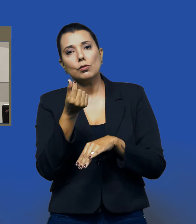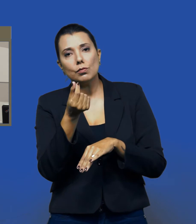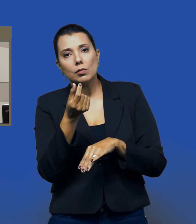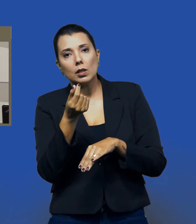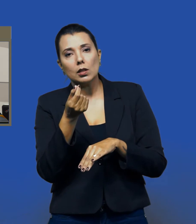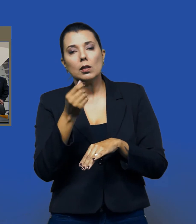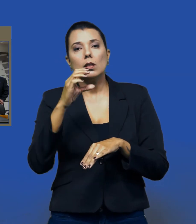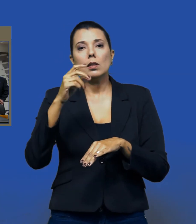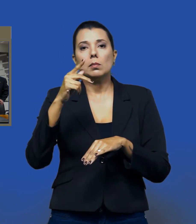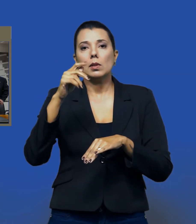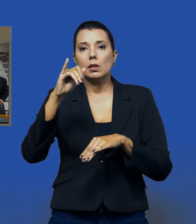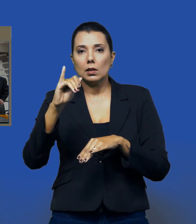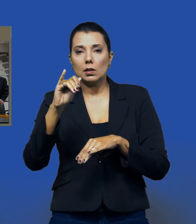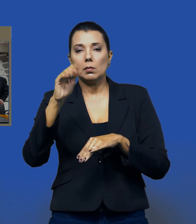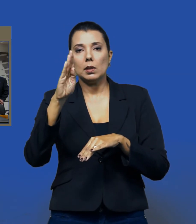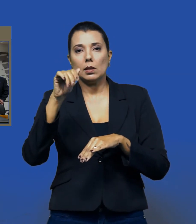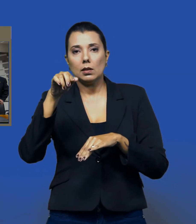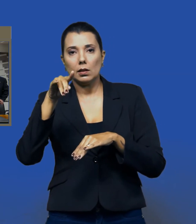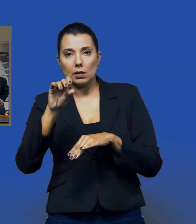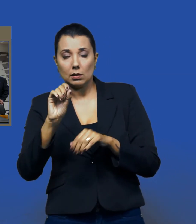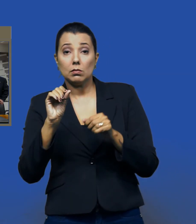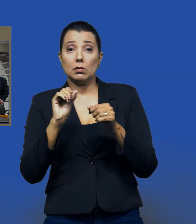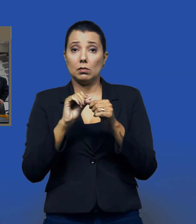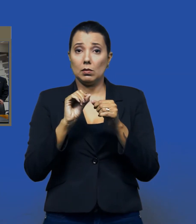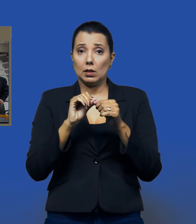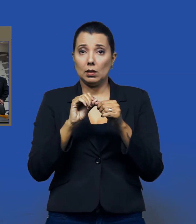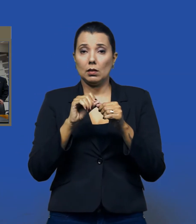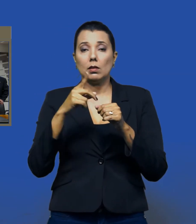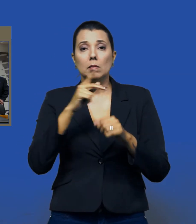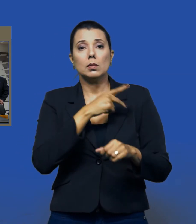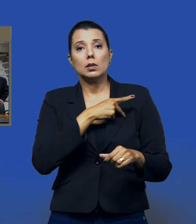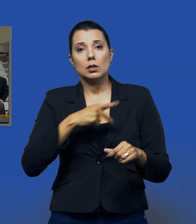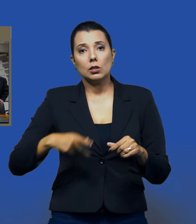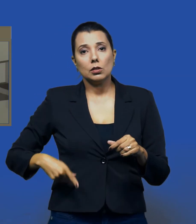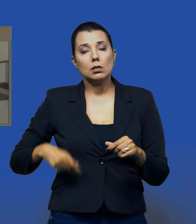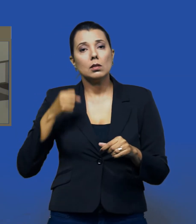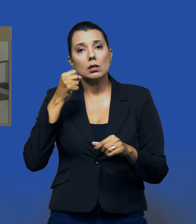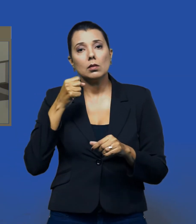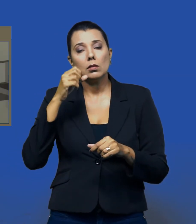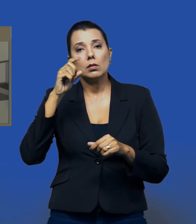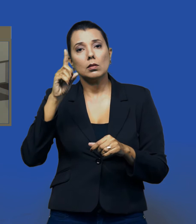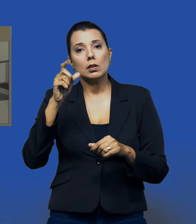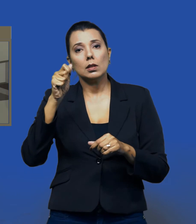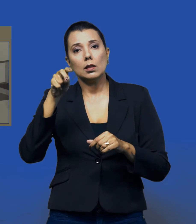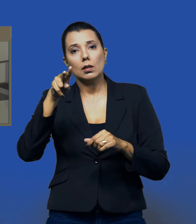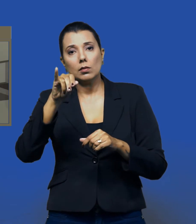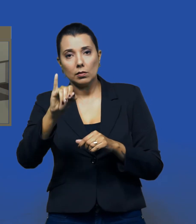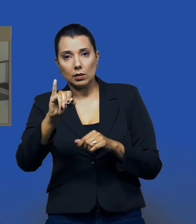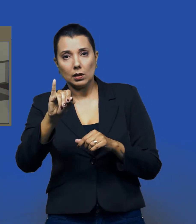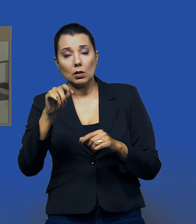E a CPI do BNDES foi instalada. Ela vai ser presidida pelo senador Davi Alcolumbre.